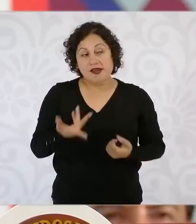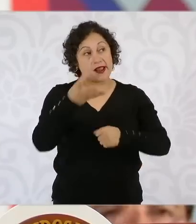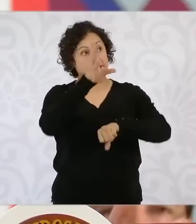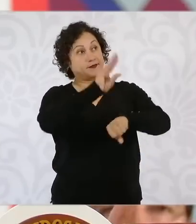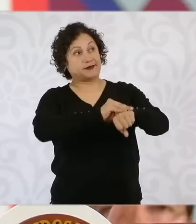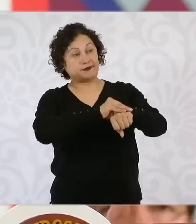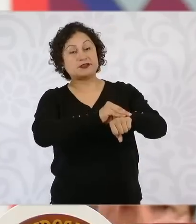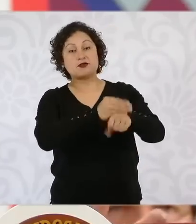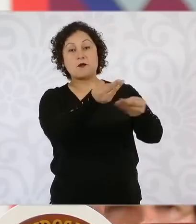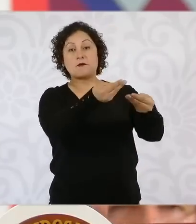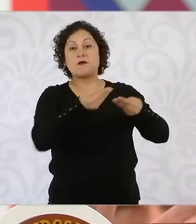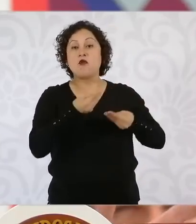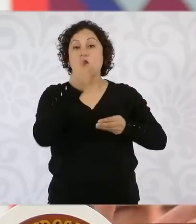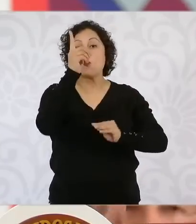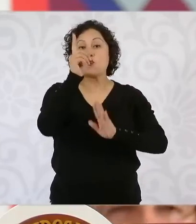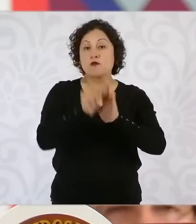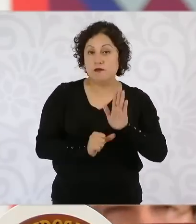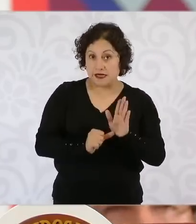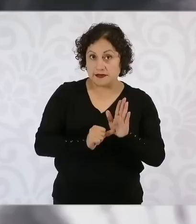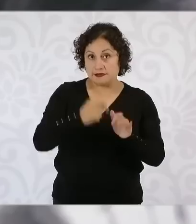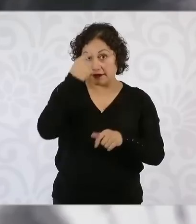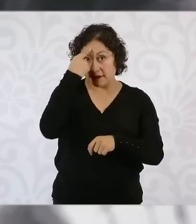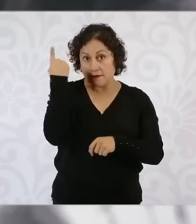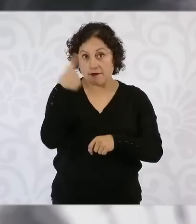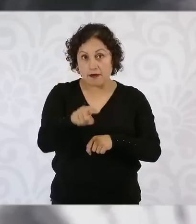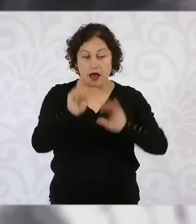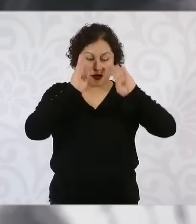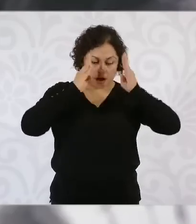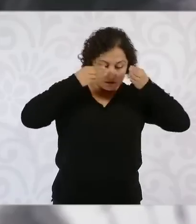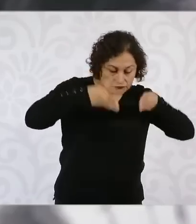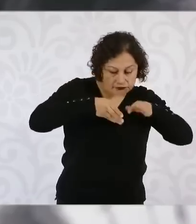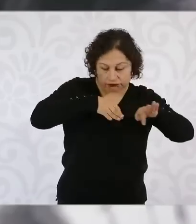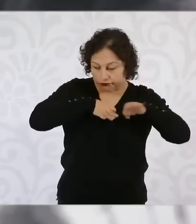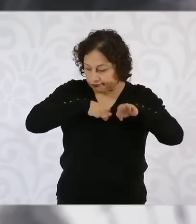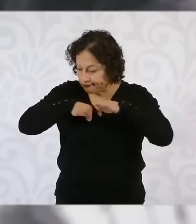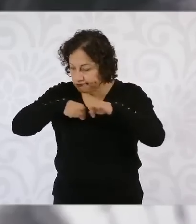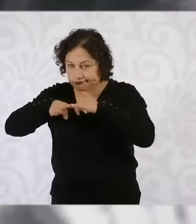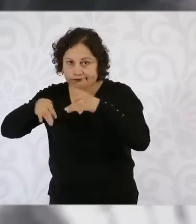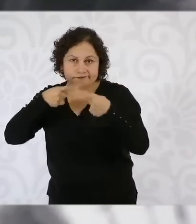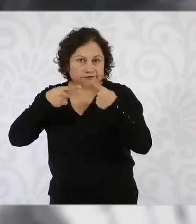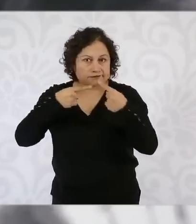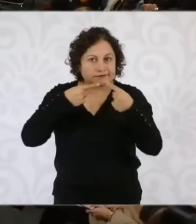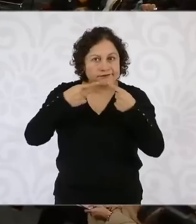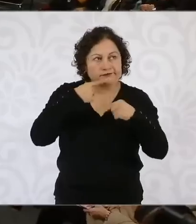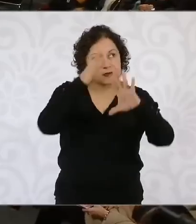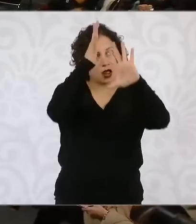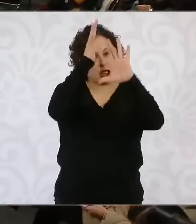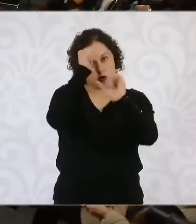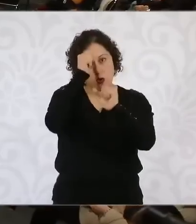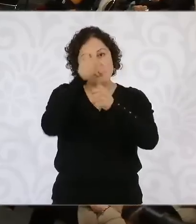para trabajar convencernos entre todos de que este es el mejor camino por último presidente entonces